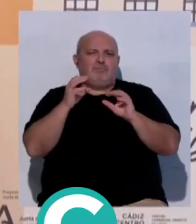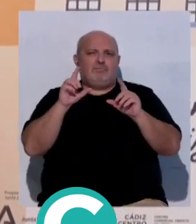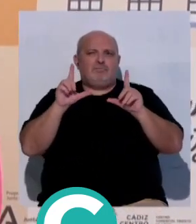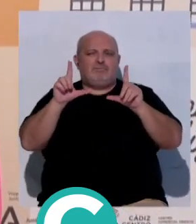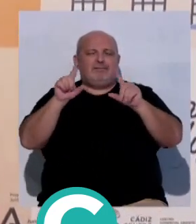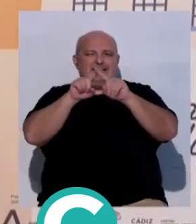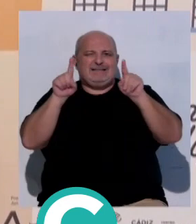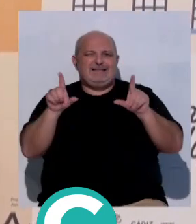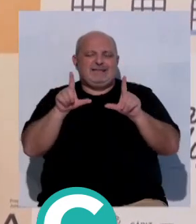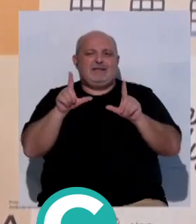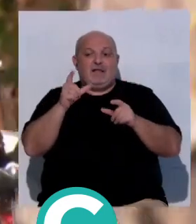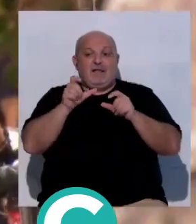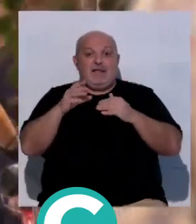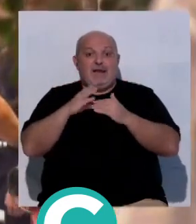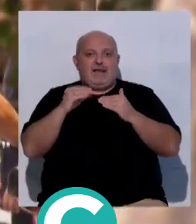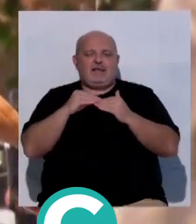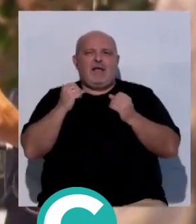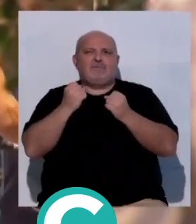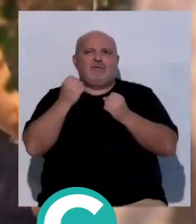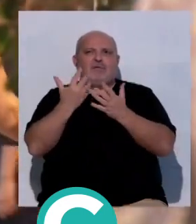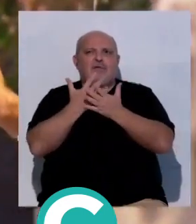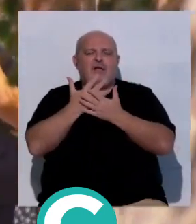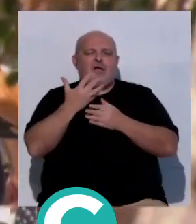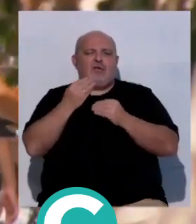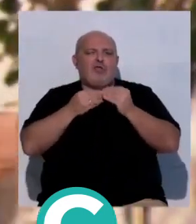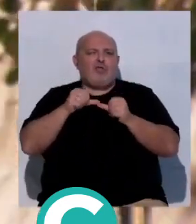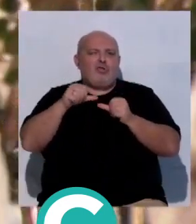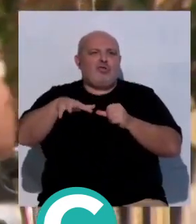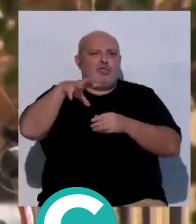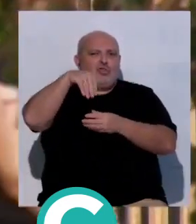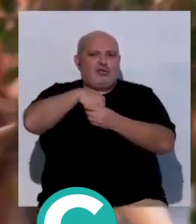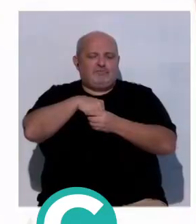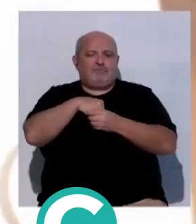distinguirán a los clientes las actividades que se llevan a cabo en el interior esta campaña ha